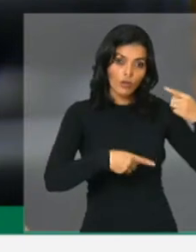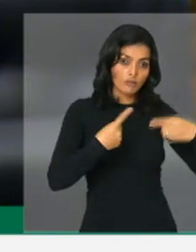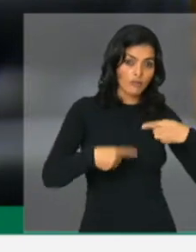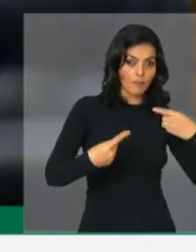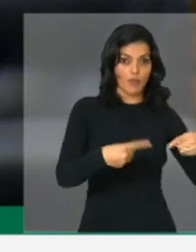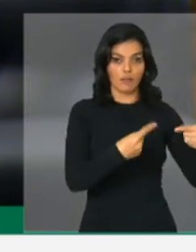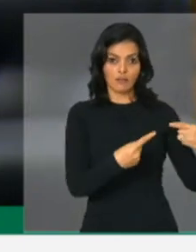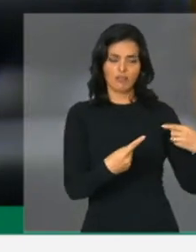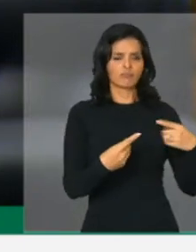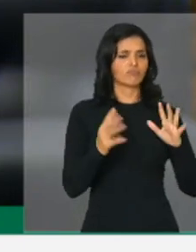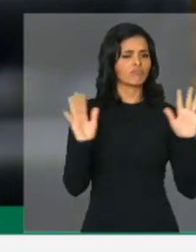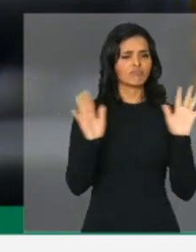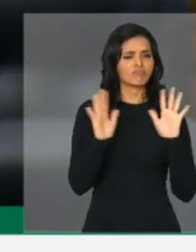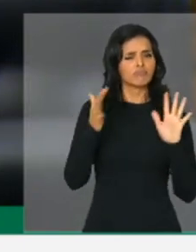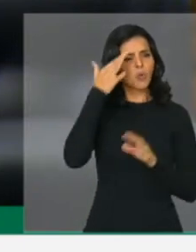DESCONTO QUE VARIA DE 10 A 15%